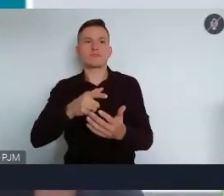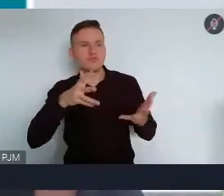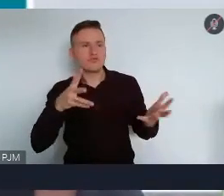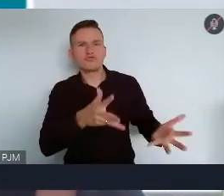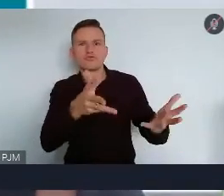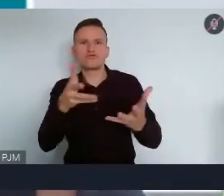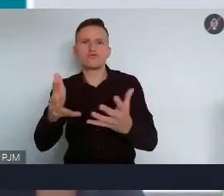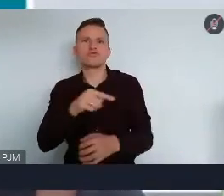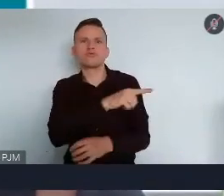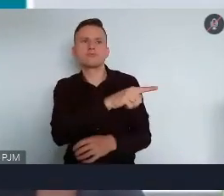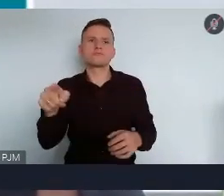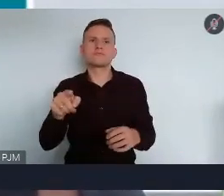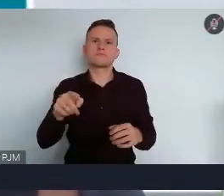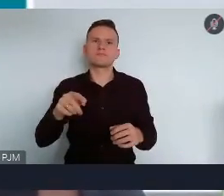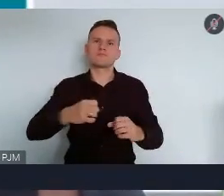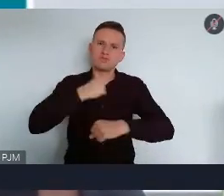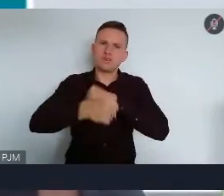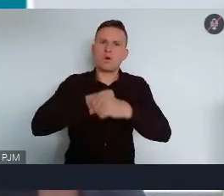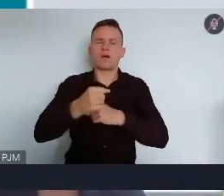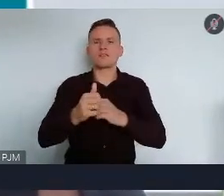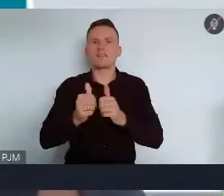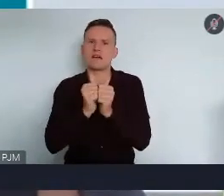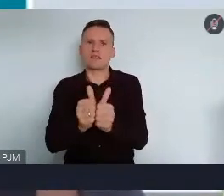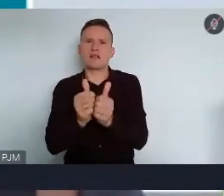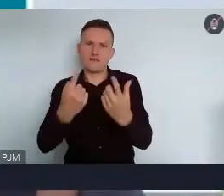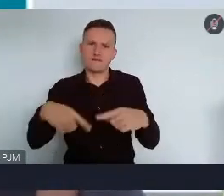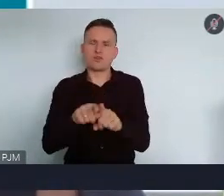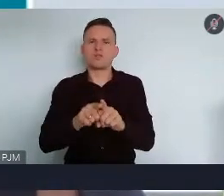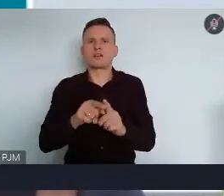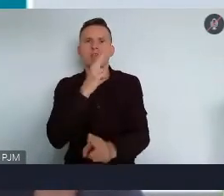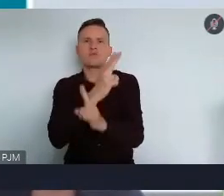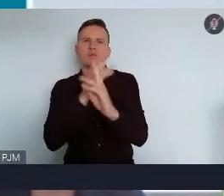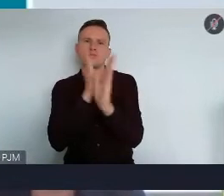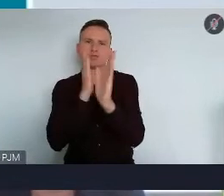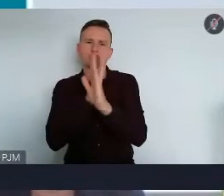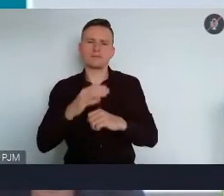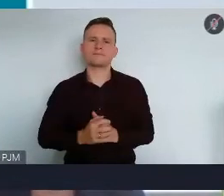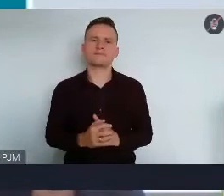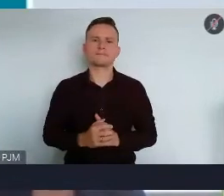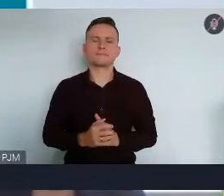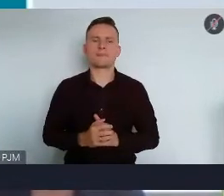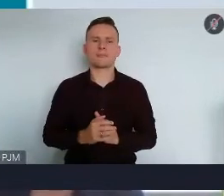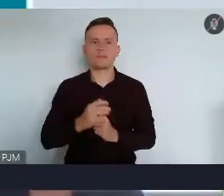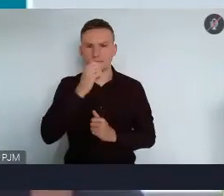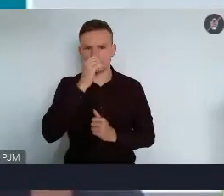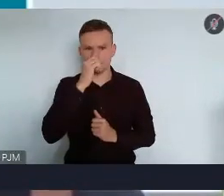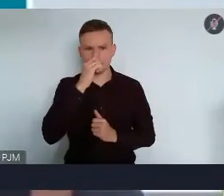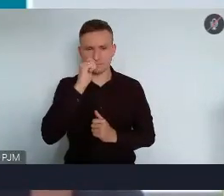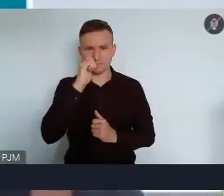w osiągnięciu ich neutralności klimatycznej. Pierwszym bardzo ważnym etapem